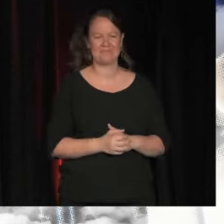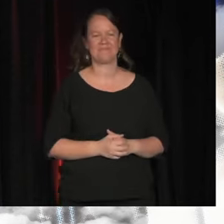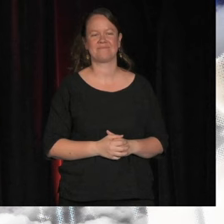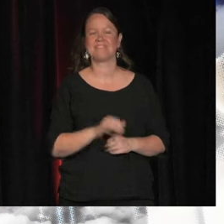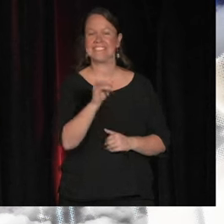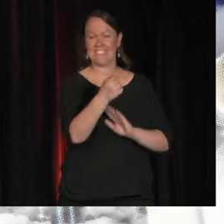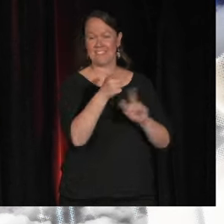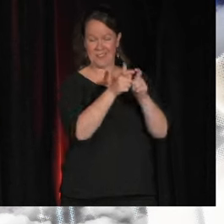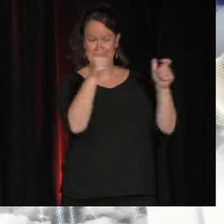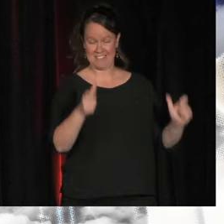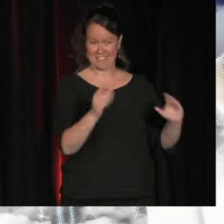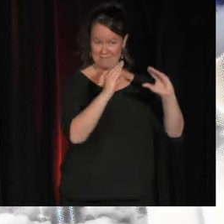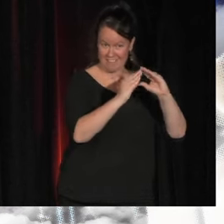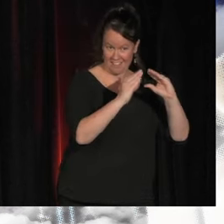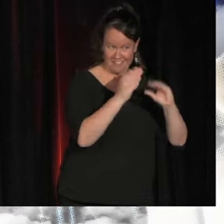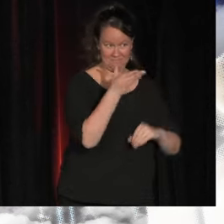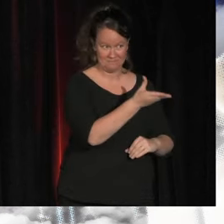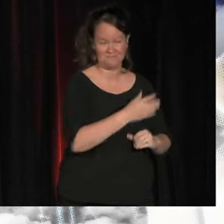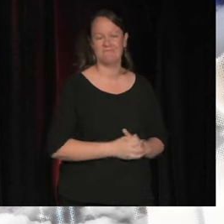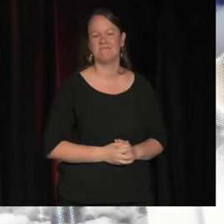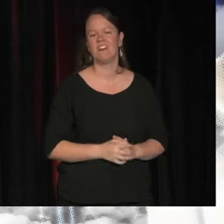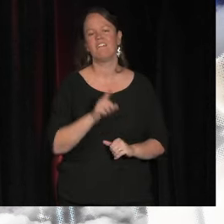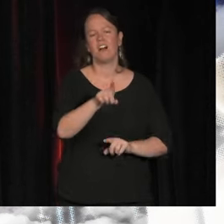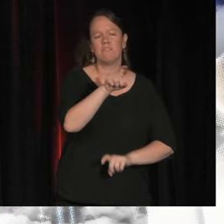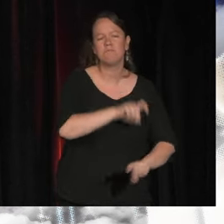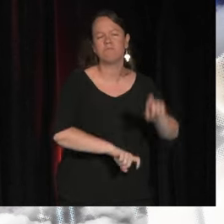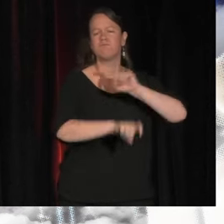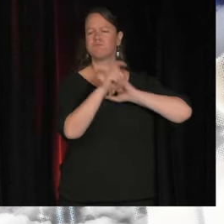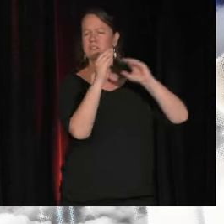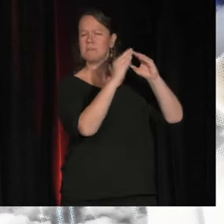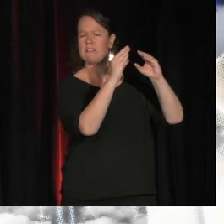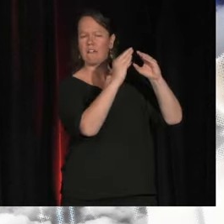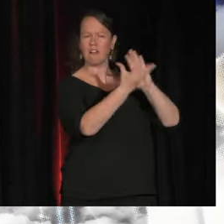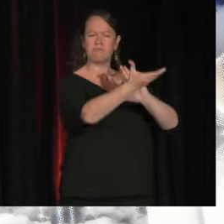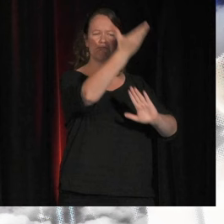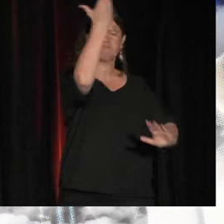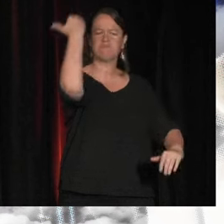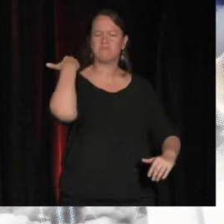C'est édité et développé par Blizzard. On ne va pas revenir sur tout l'historique de Blizzard. Je ne sais pas si on l'a déjà fait, mais de toute façon, on n'a pas le temps.